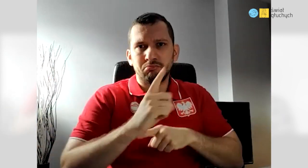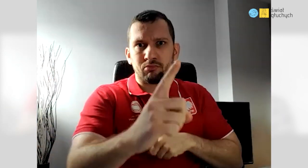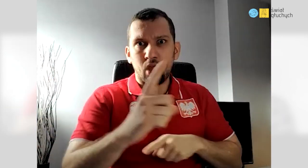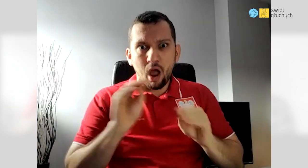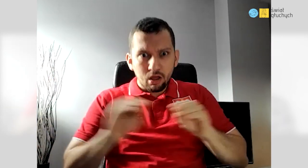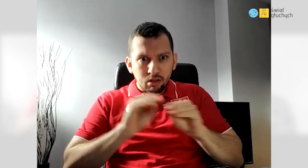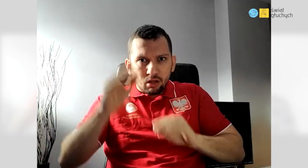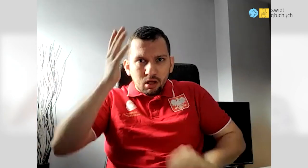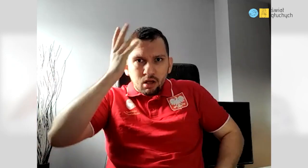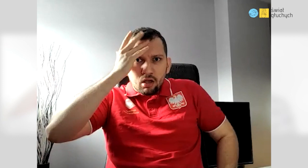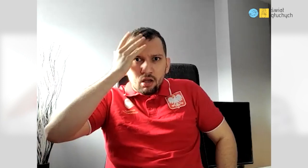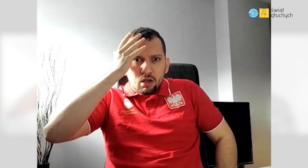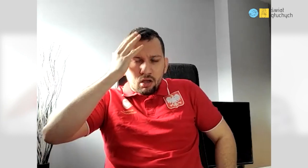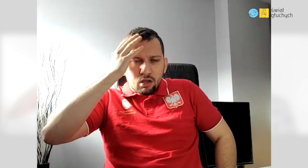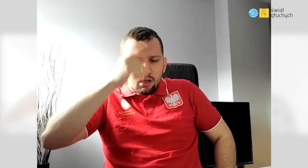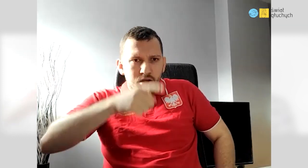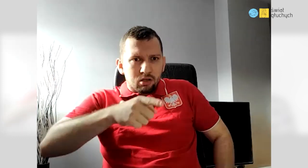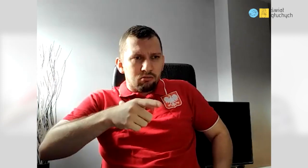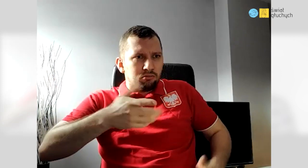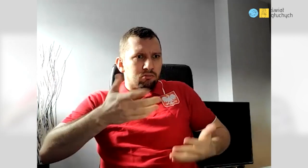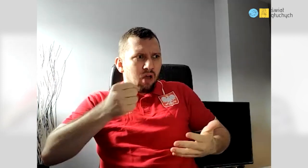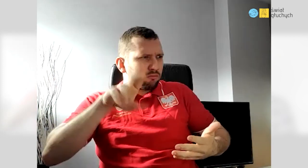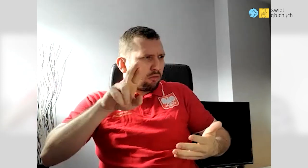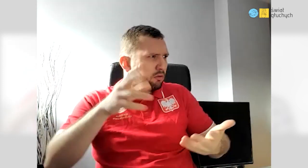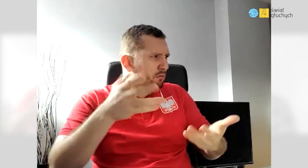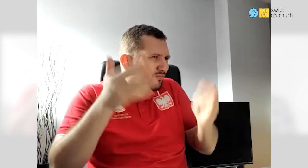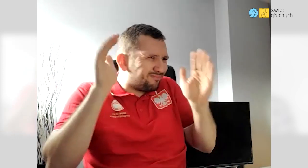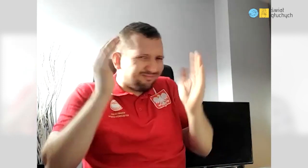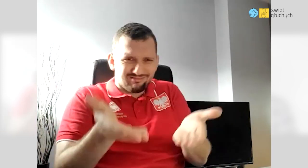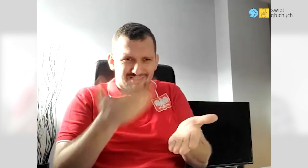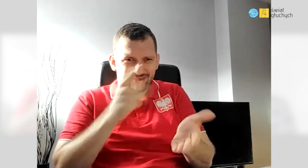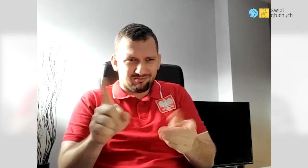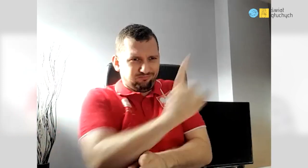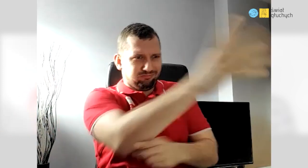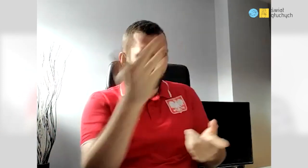Wtedy trener był zaskoczony moim talentem pływackim.